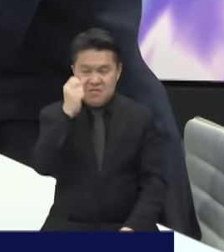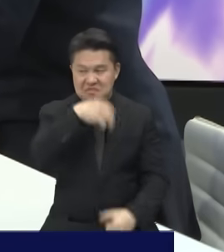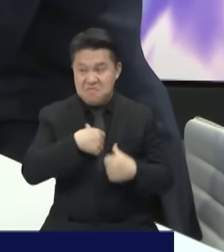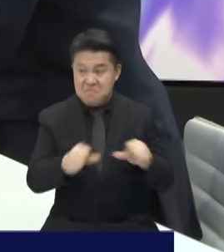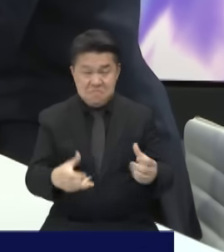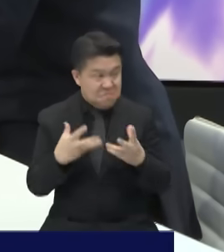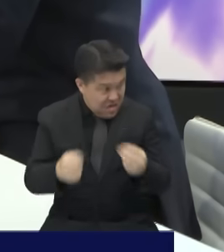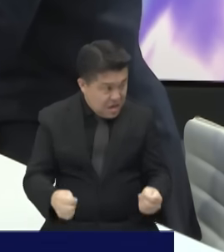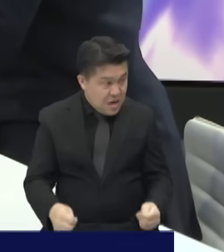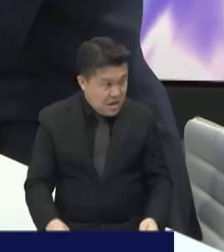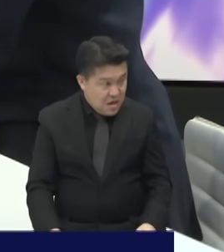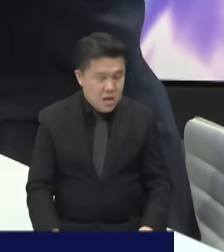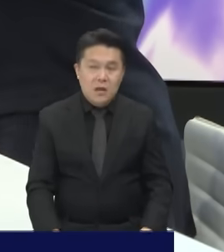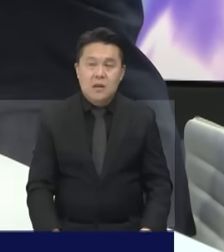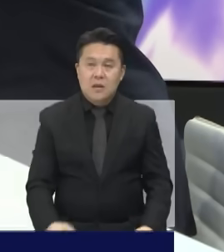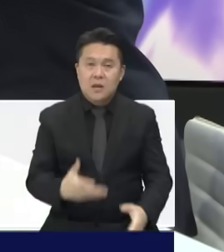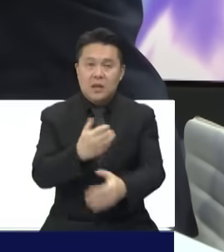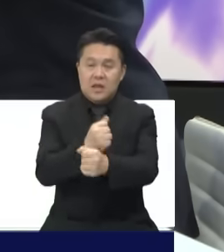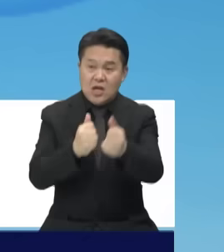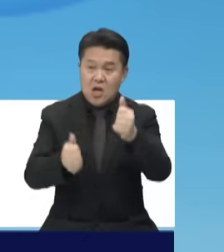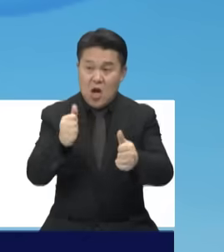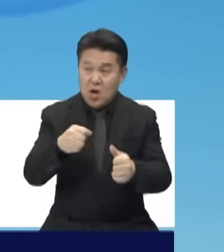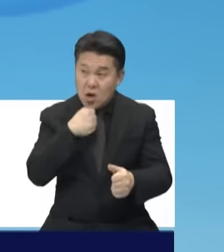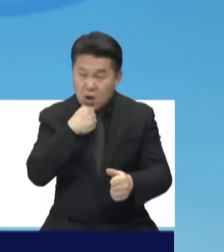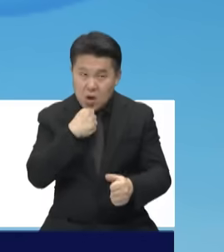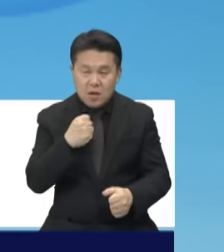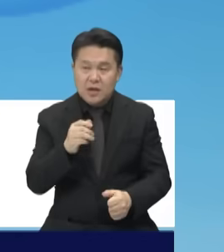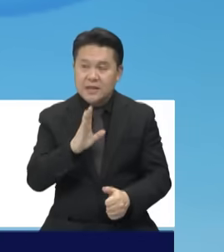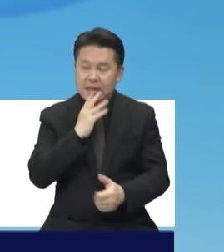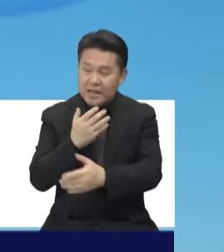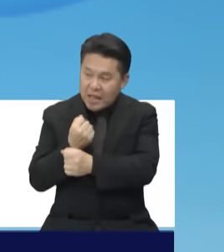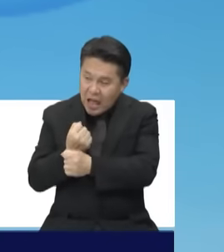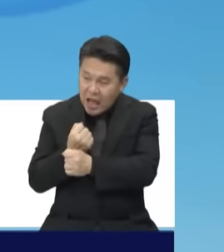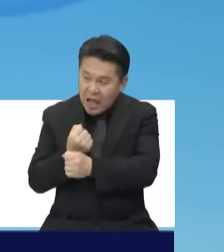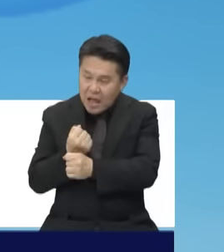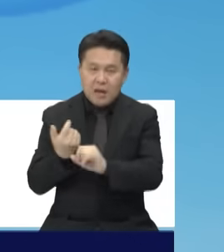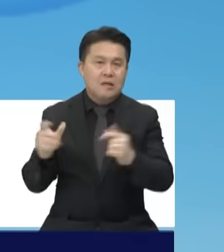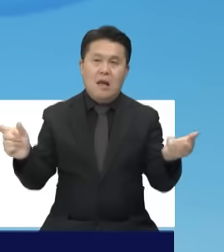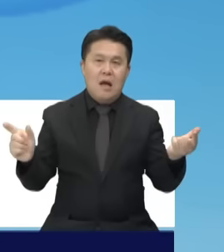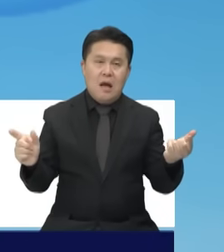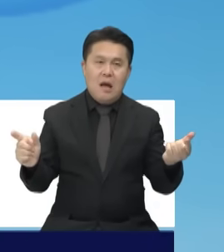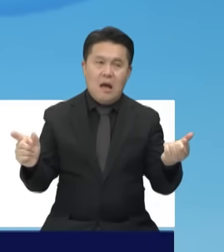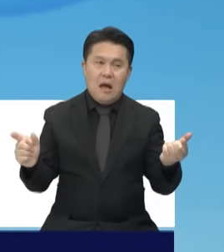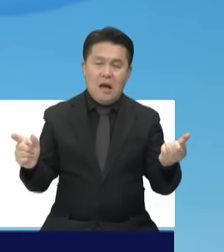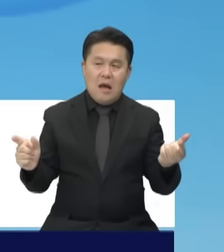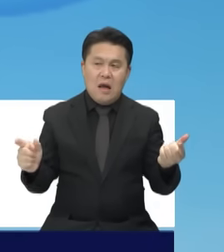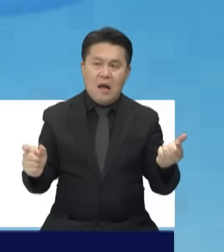계약을 안 하는 사례가 속출하고 있다고요? 그렇습니다. 청약 경쟁률과 실제 계약과 완전한 괴리가